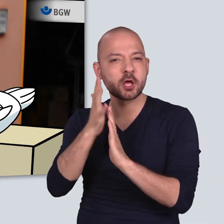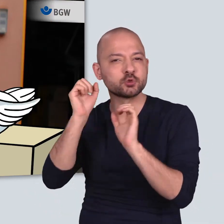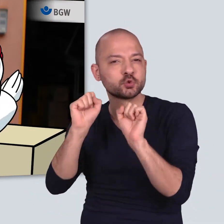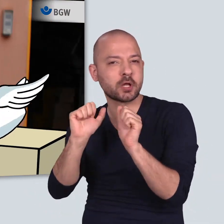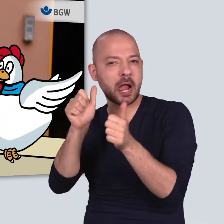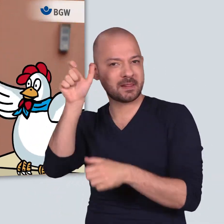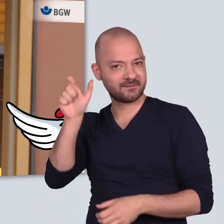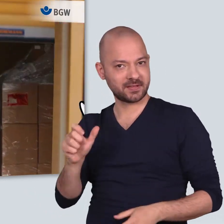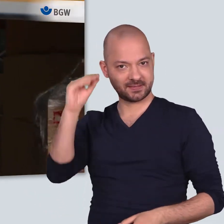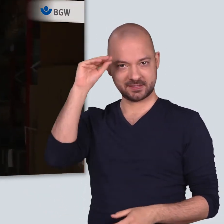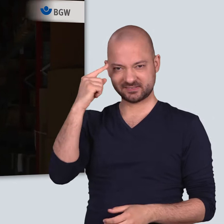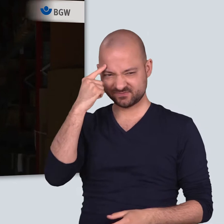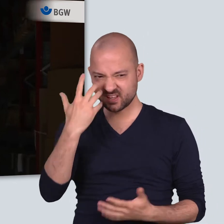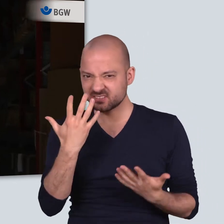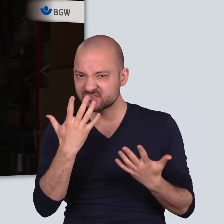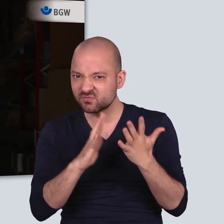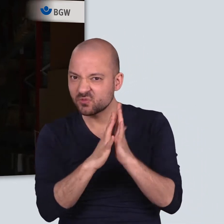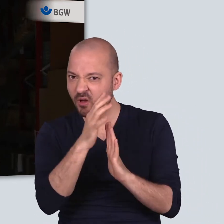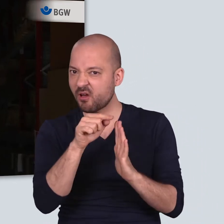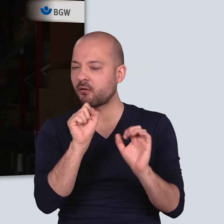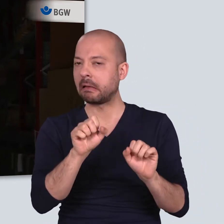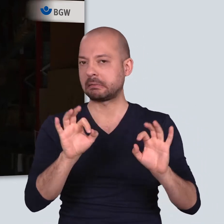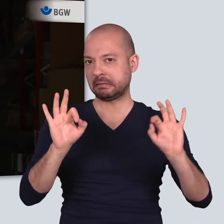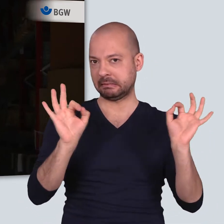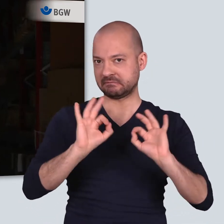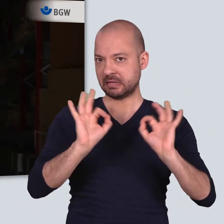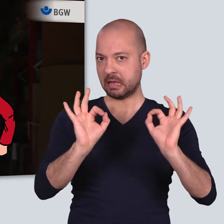Brandschutzhelfer Nils weiß natürlich, dass Feuer auch gefährlich werden kann.